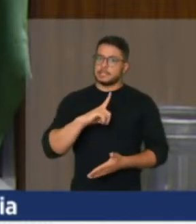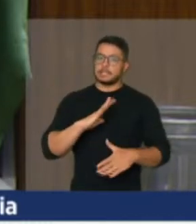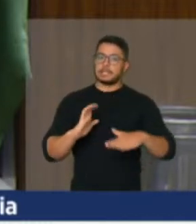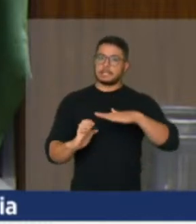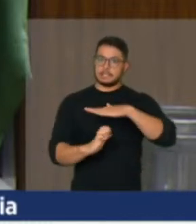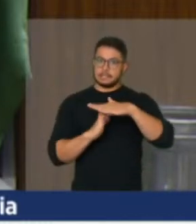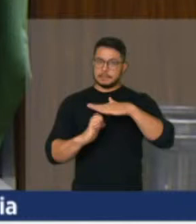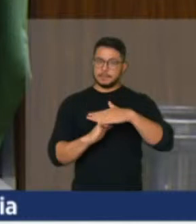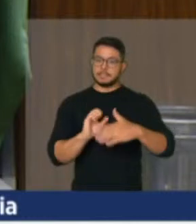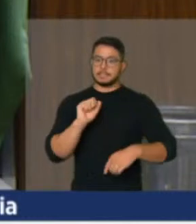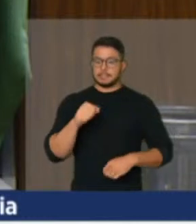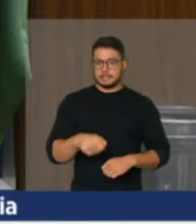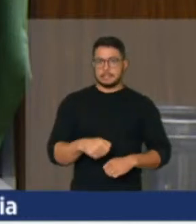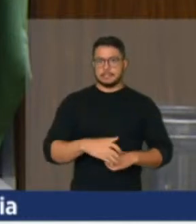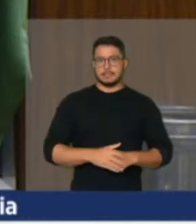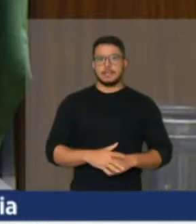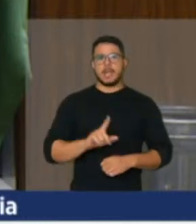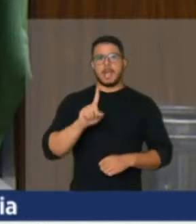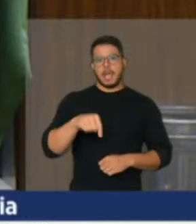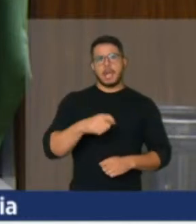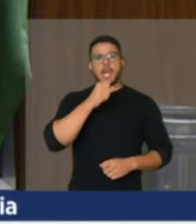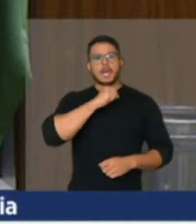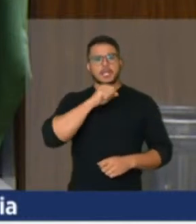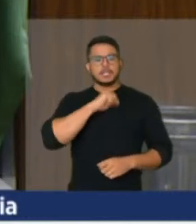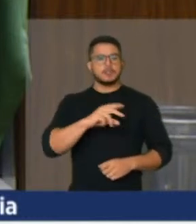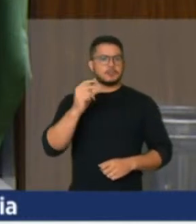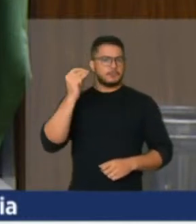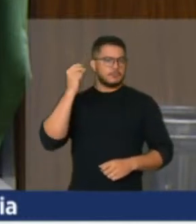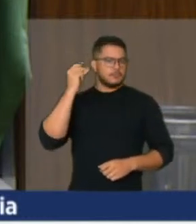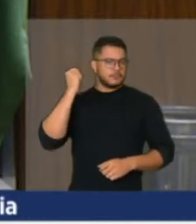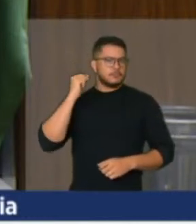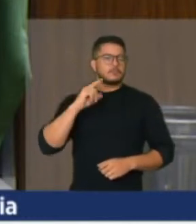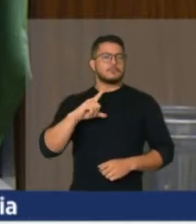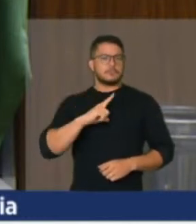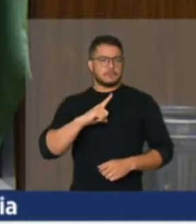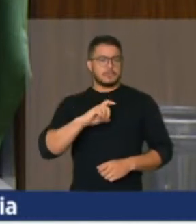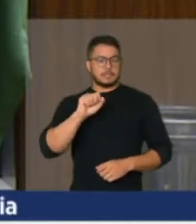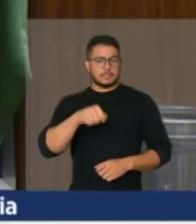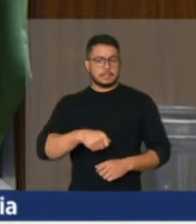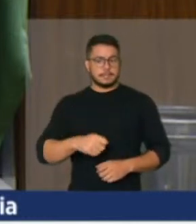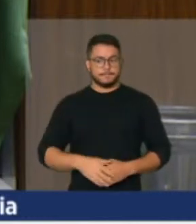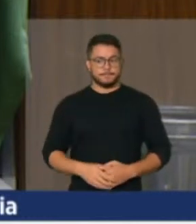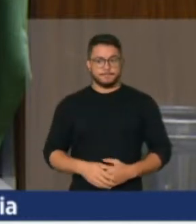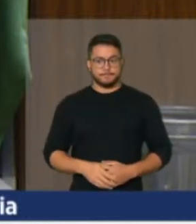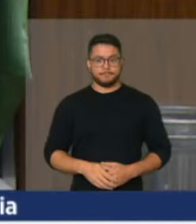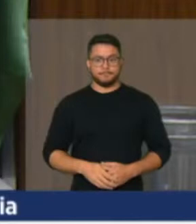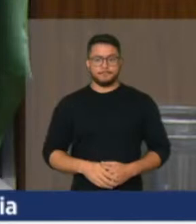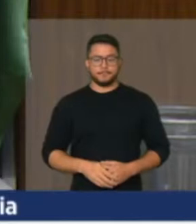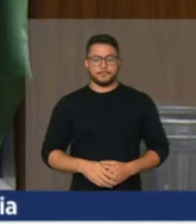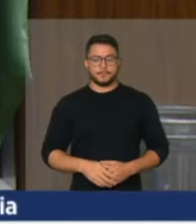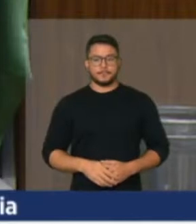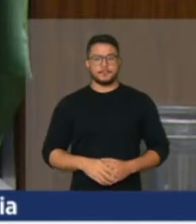ELE É MINISTRO, ELE ABRIU UMA CERTA ANTECEDÊNCIA, MAS EU DIGO QUE ELE TEM QUE SER DEMITIDO TEM QUE SER INVESTIGADO POR ALGUMAS RAZÕ ES. POR QUE ALGUÉM, DEPUTADO